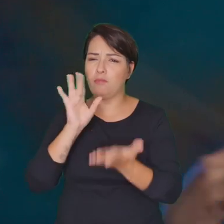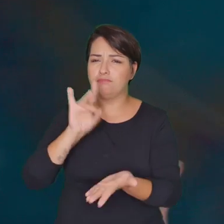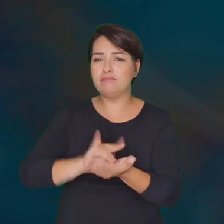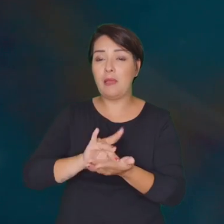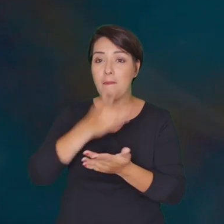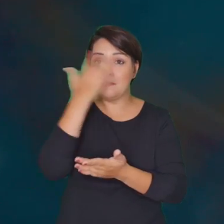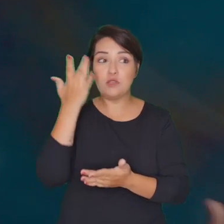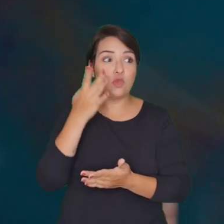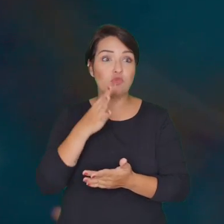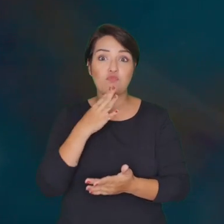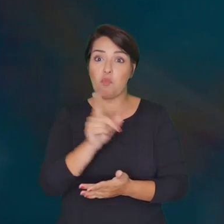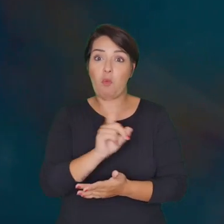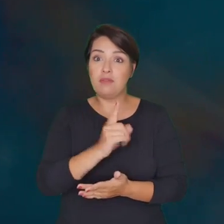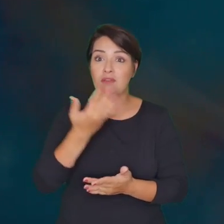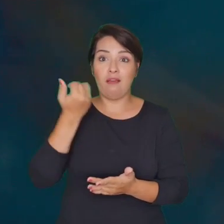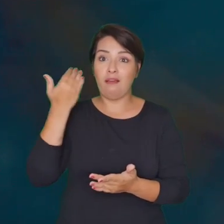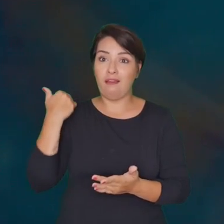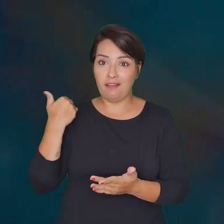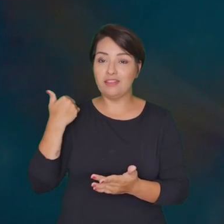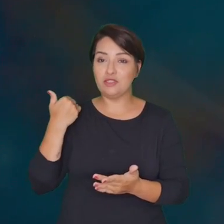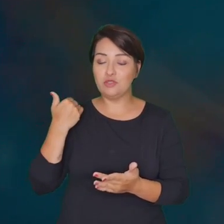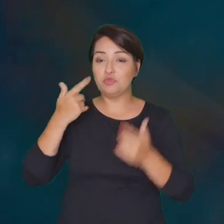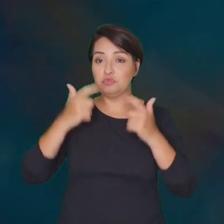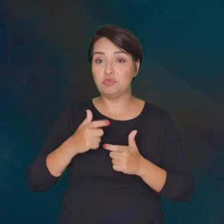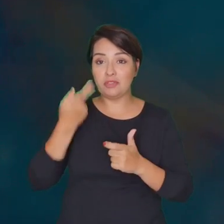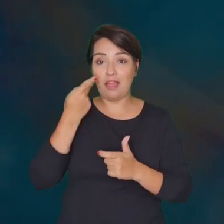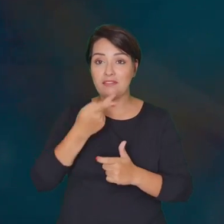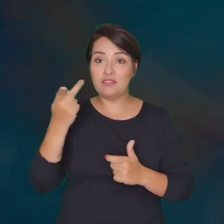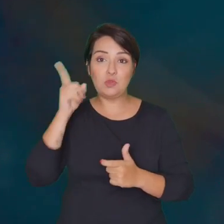junto a pessoas que você sequer sabia que existiam no lugar que você visita todos os dias, no caso, a escola.